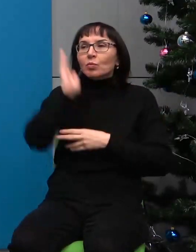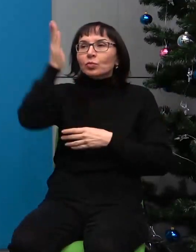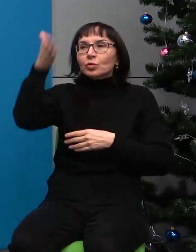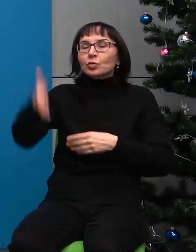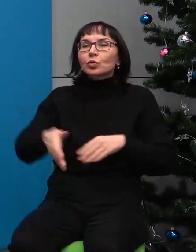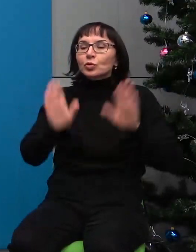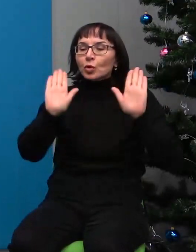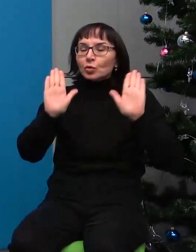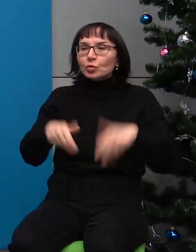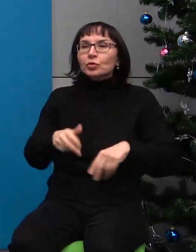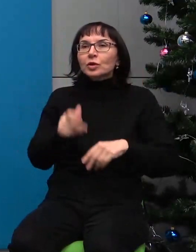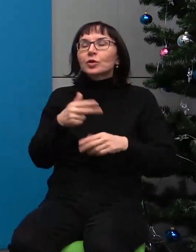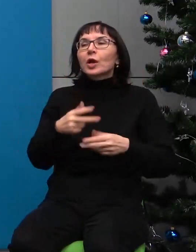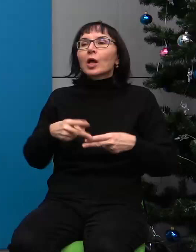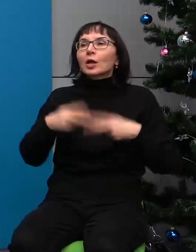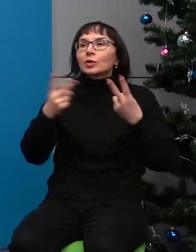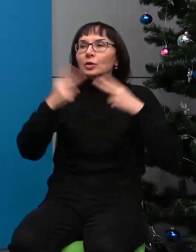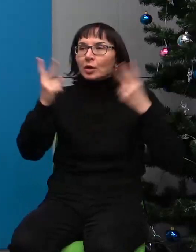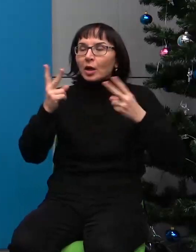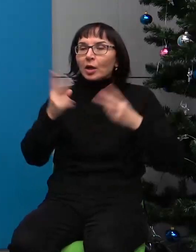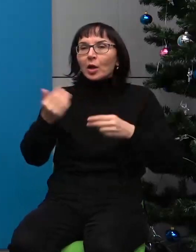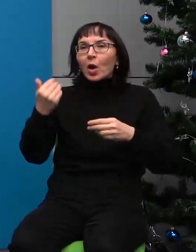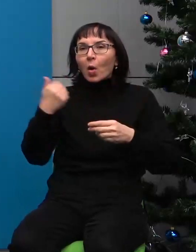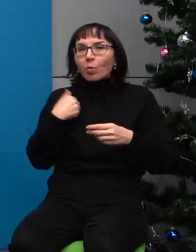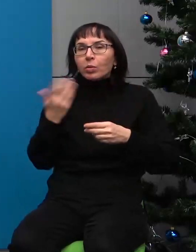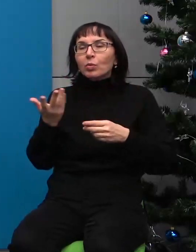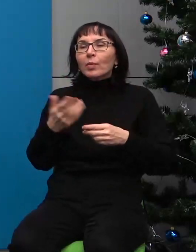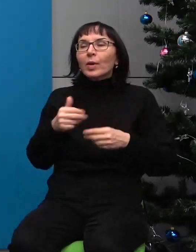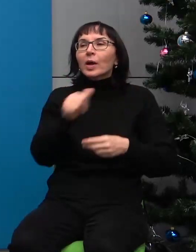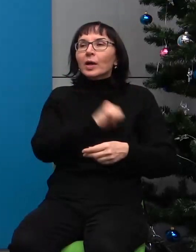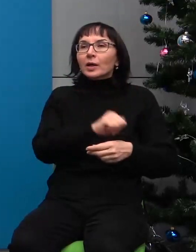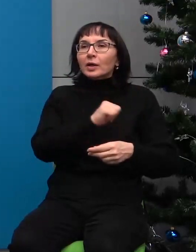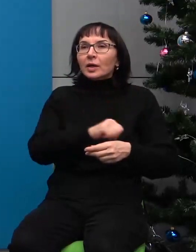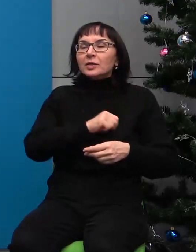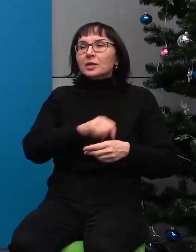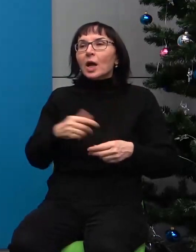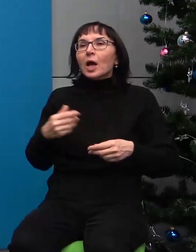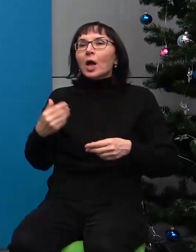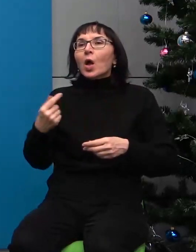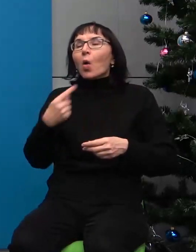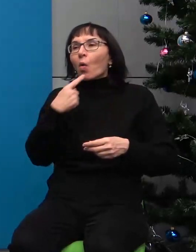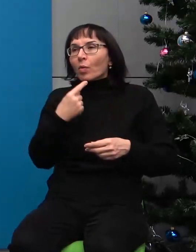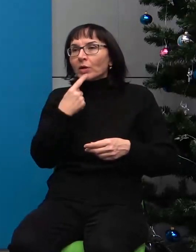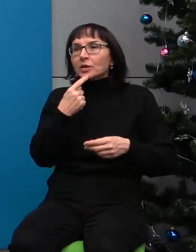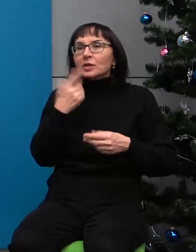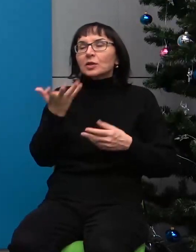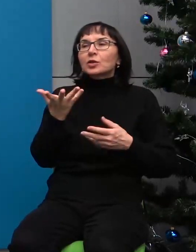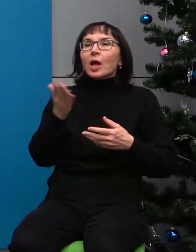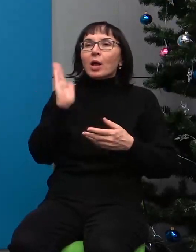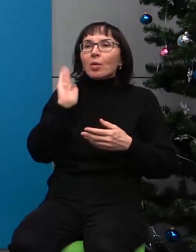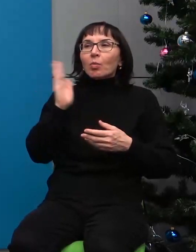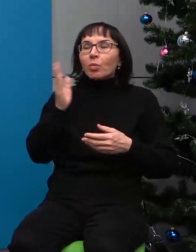Poszedłem do klasy humanistycznej, potem do liceum humanistycznego, chciałem być dziennikarzem, chciałem pisać, chciałem opowiadać.